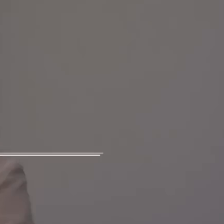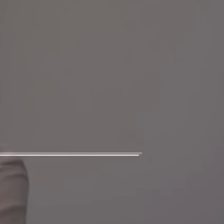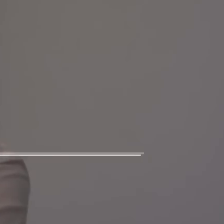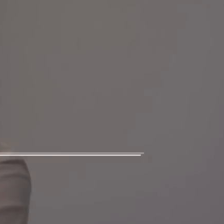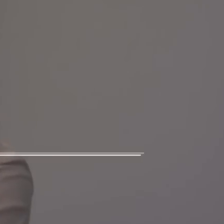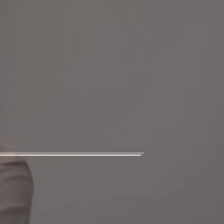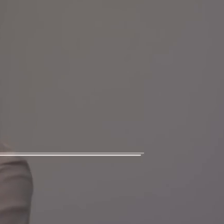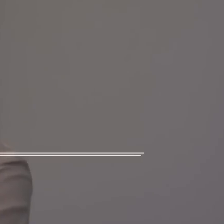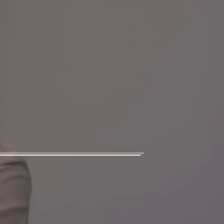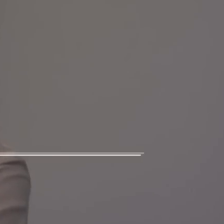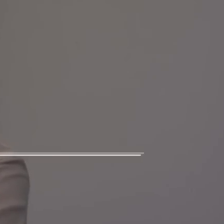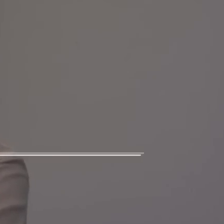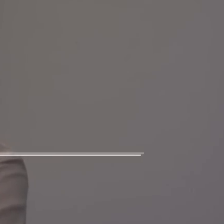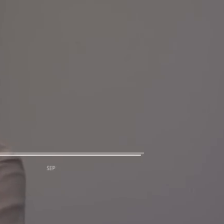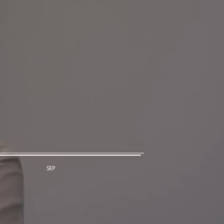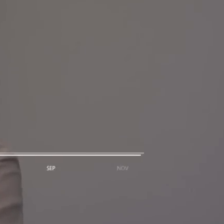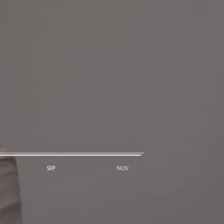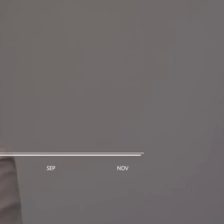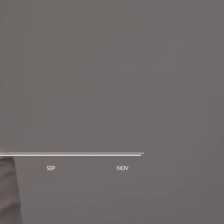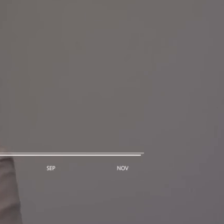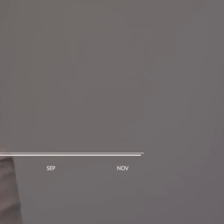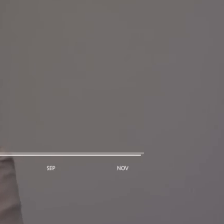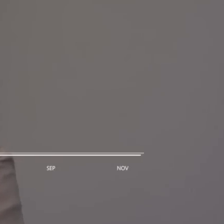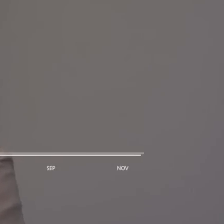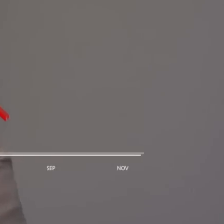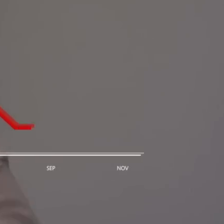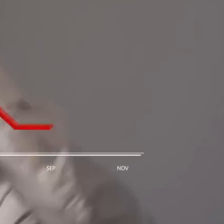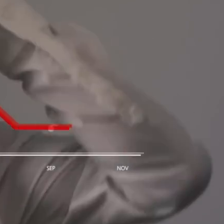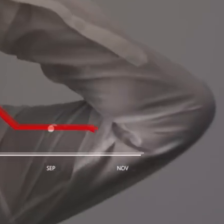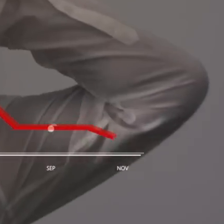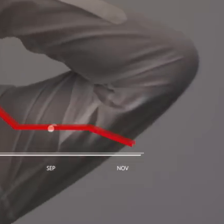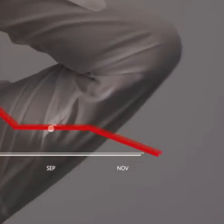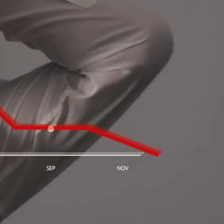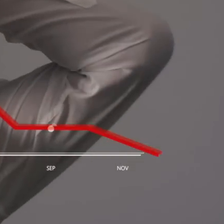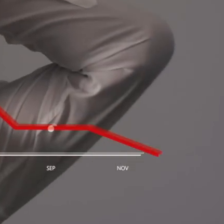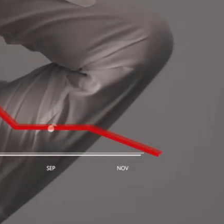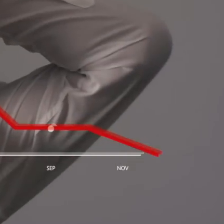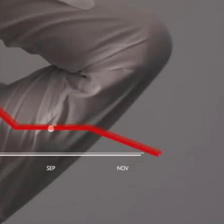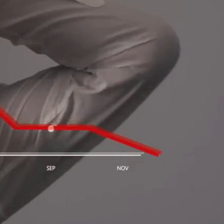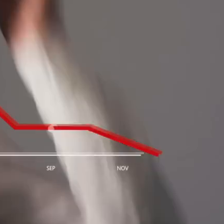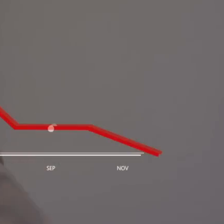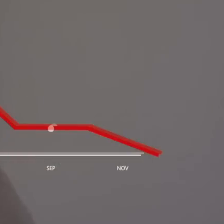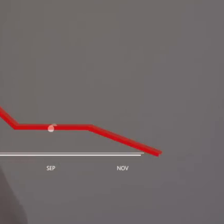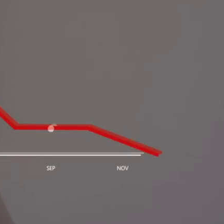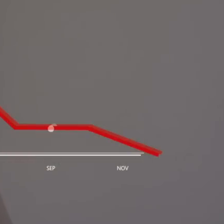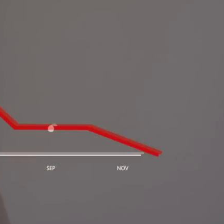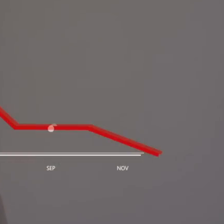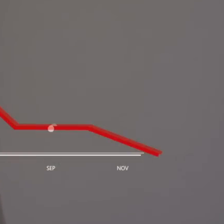una mala idea pues afectan a muchas empresas debido a que las economías de México y Estados